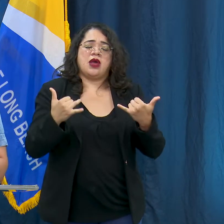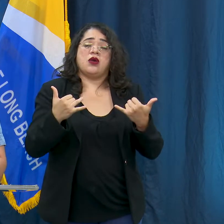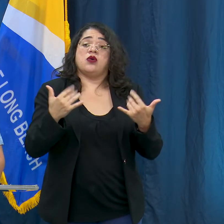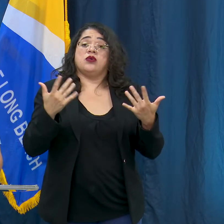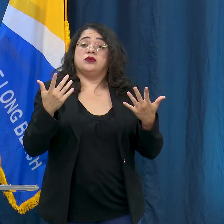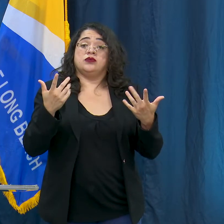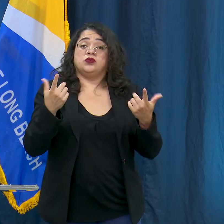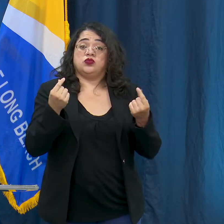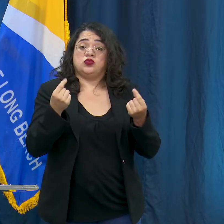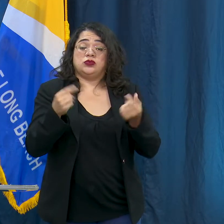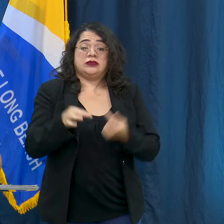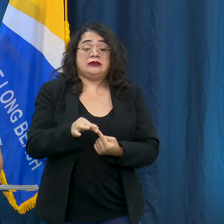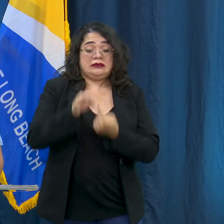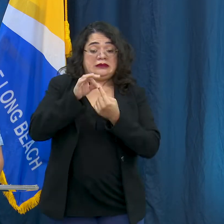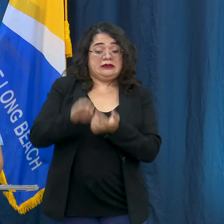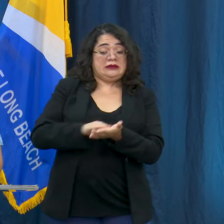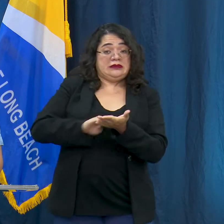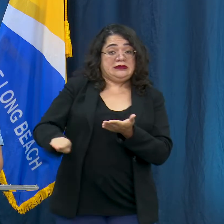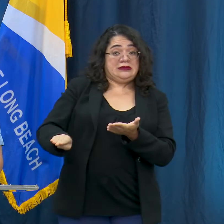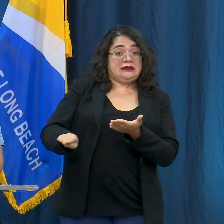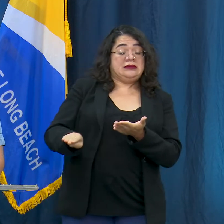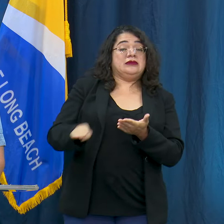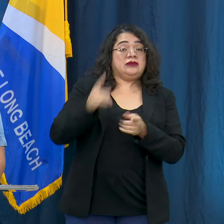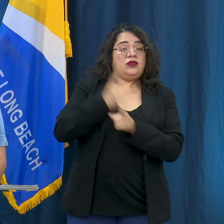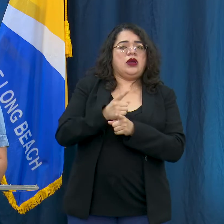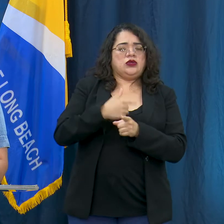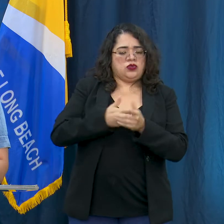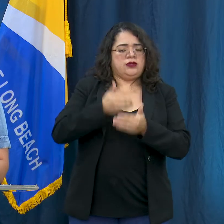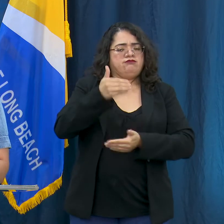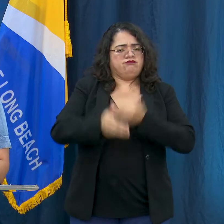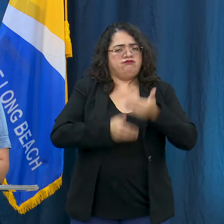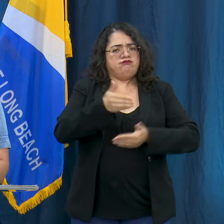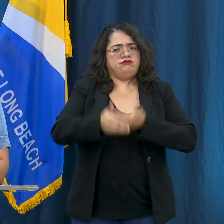asean para poder a man's armas rapid Ament a a través de la etapa dos y